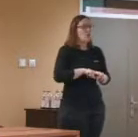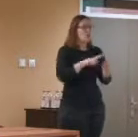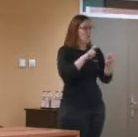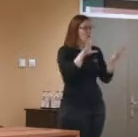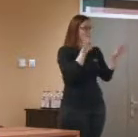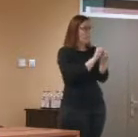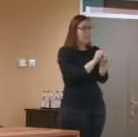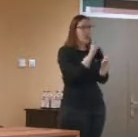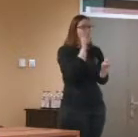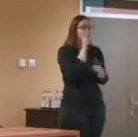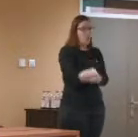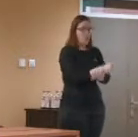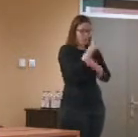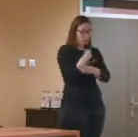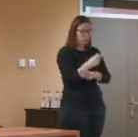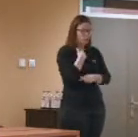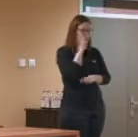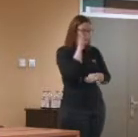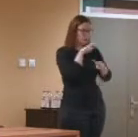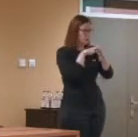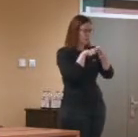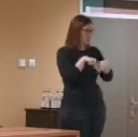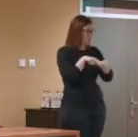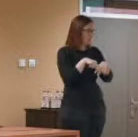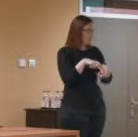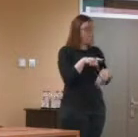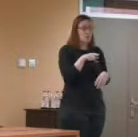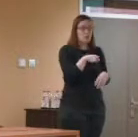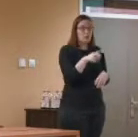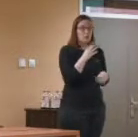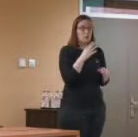y de repente aparece allí un gerente,